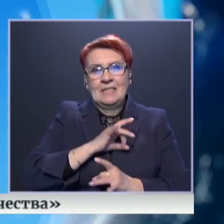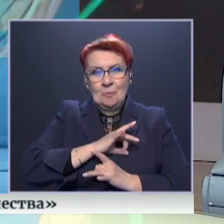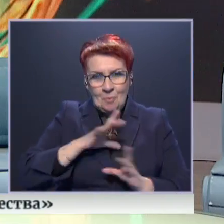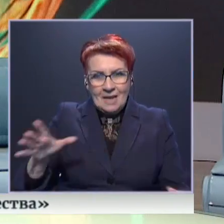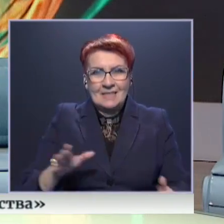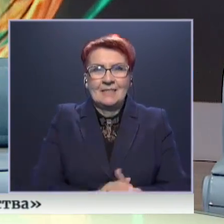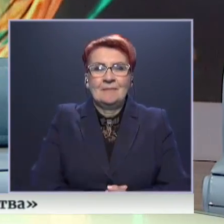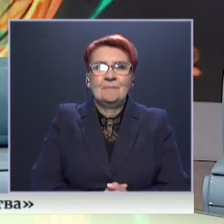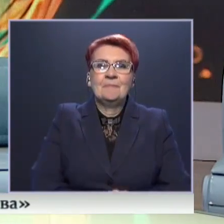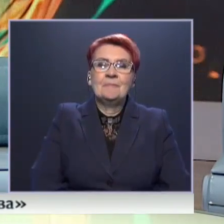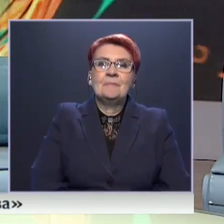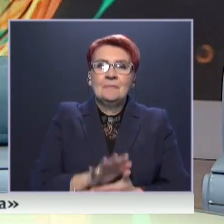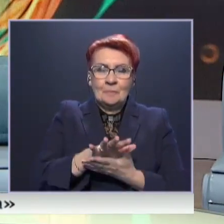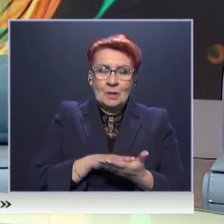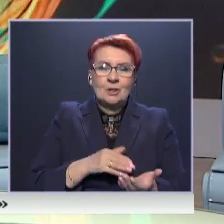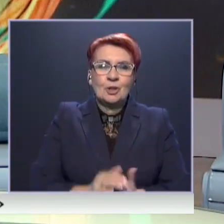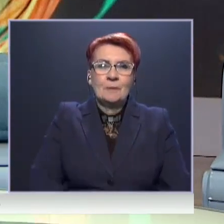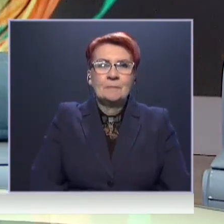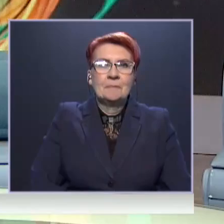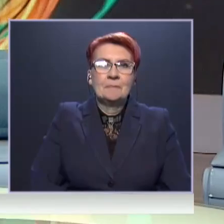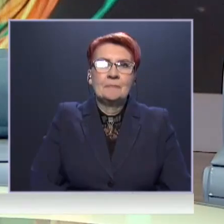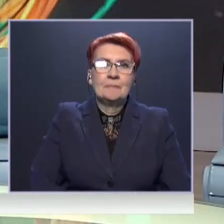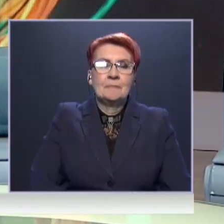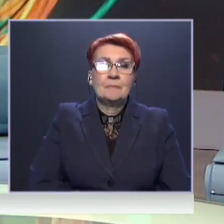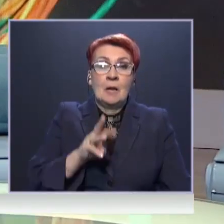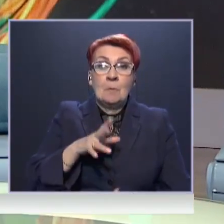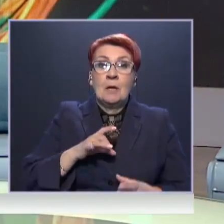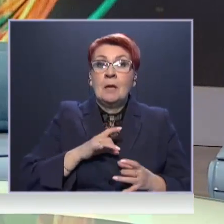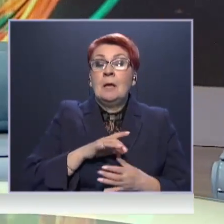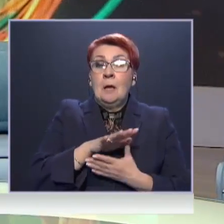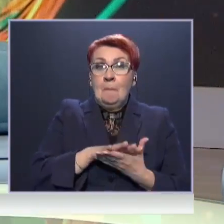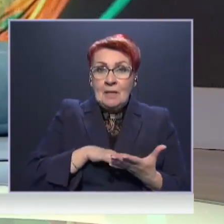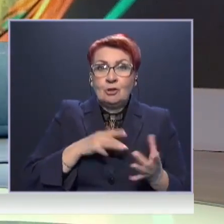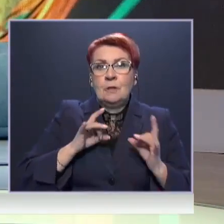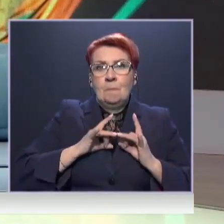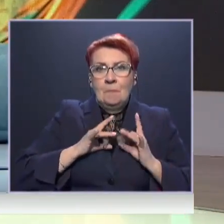но Мы двигаемся дальше Саша тебе слово дайн мы продолжаем праздновать День Казанской иконы Божией